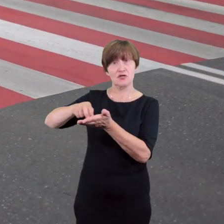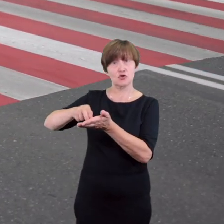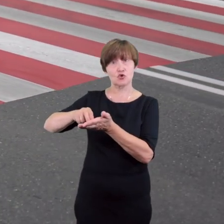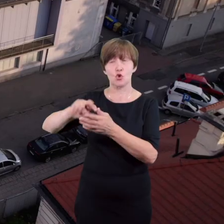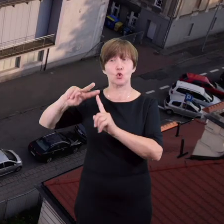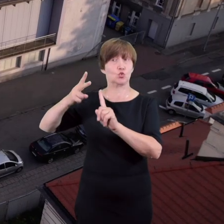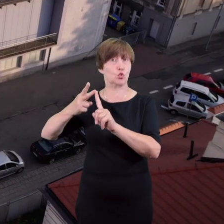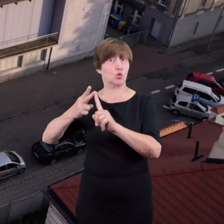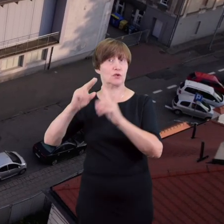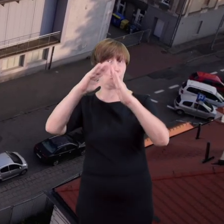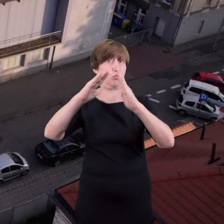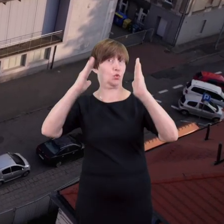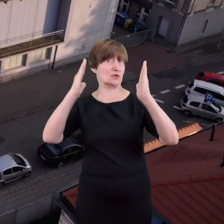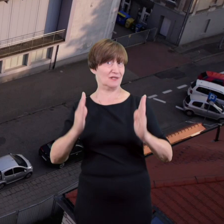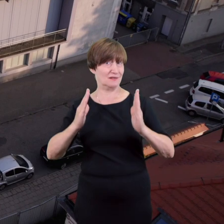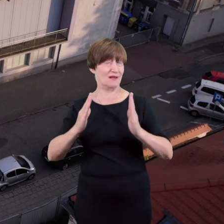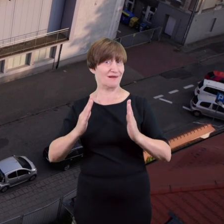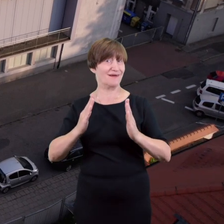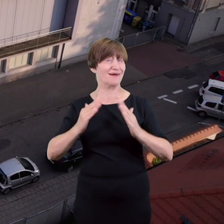przejście dla pieszych